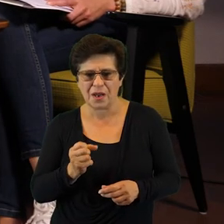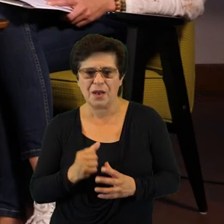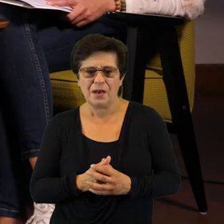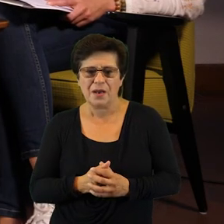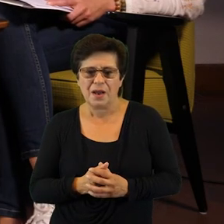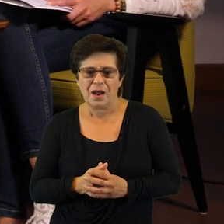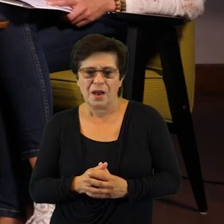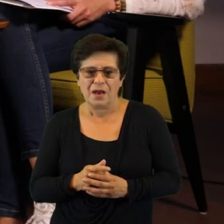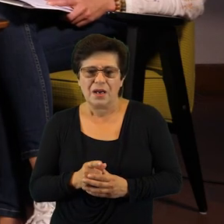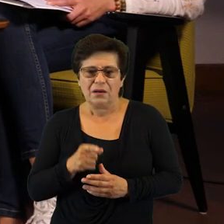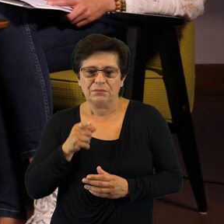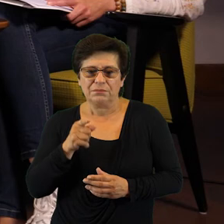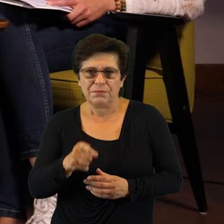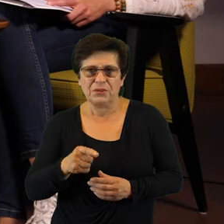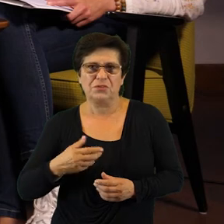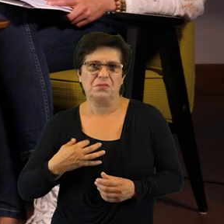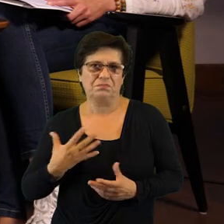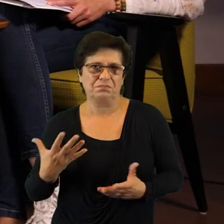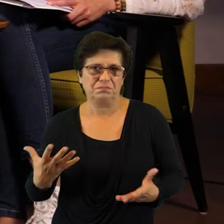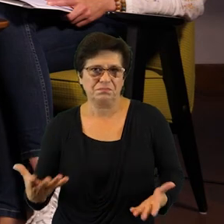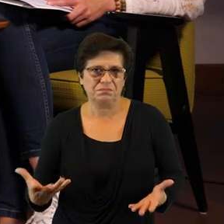dla dużej części polskiej inteligencji, trochę już o tym mówiliśmy,